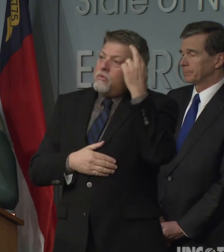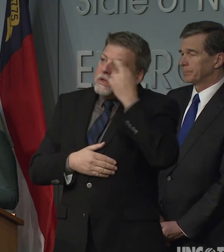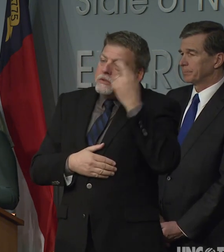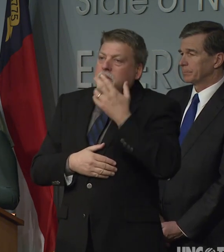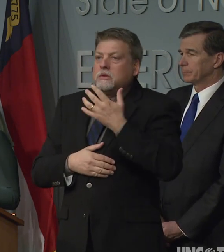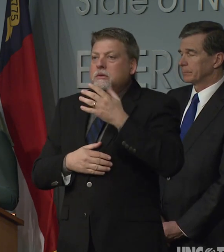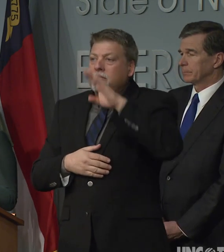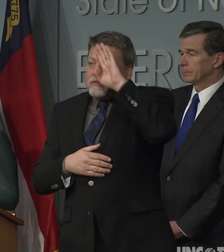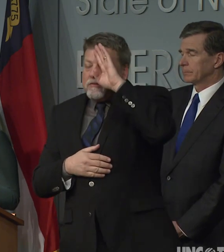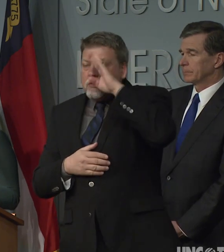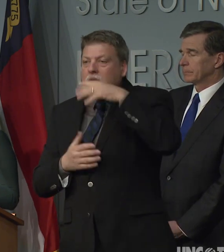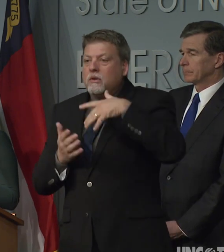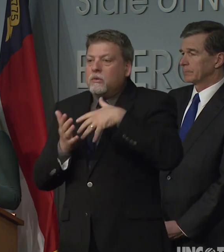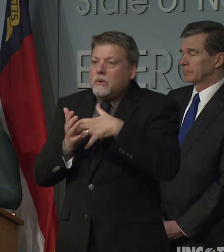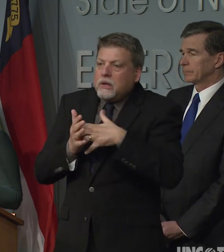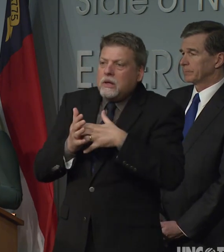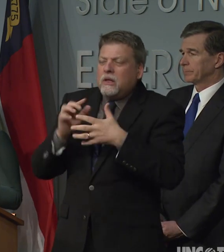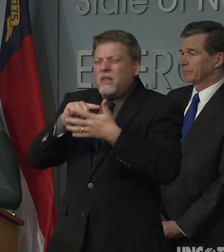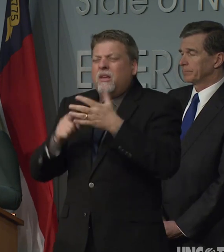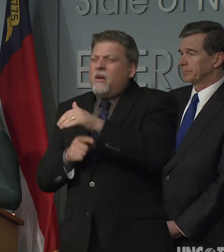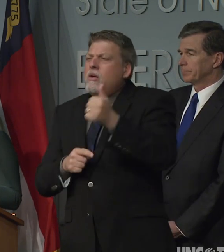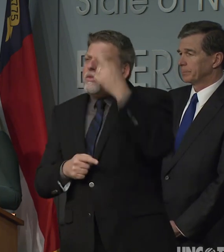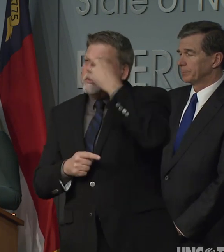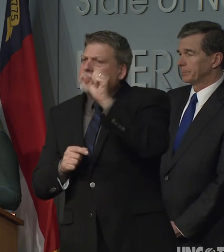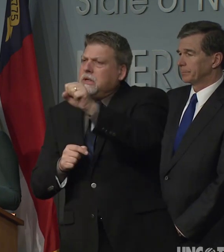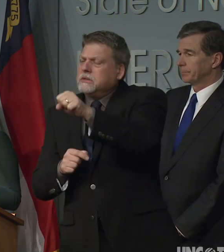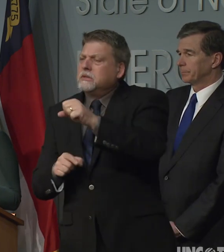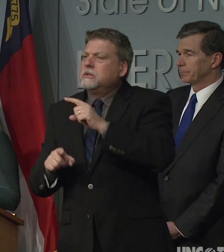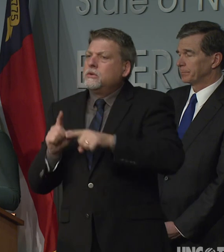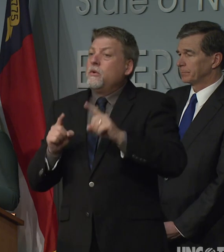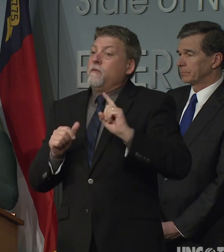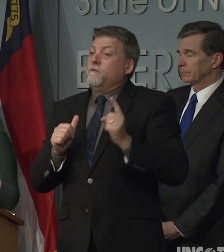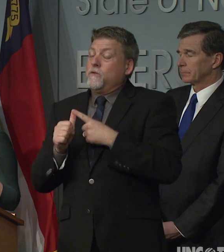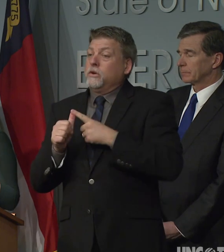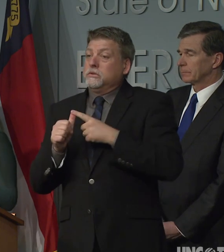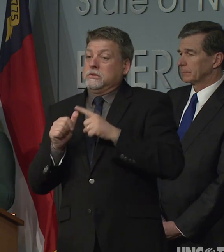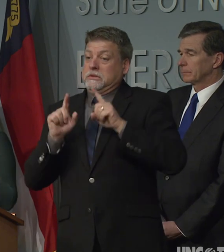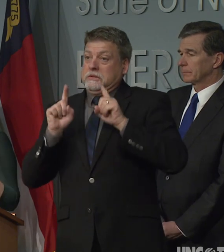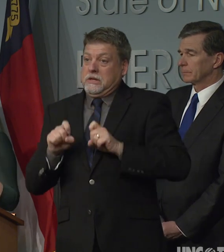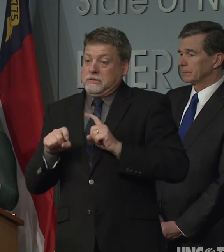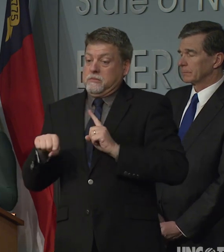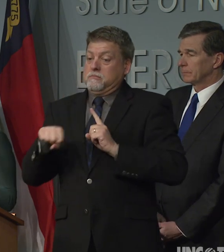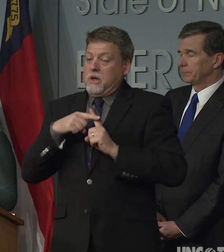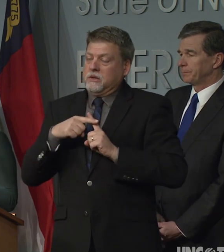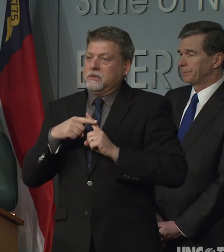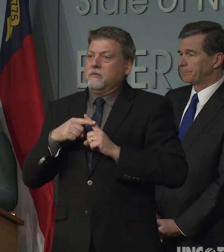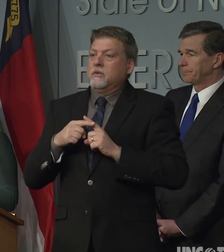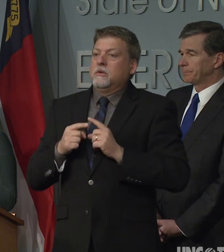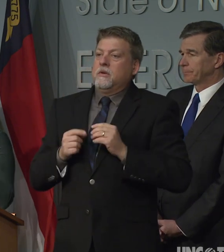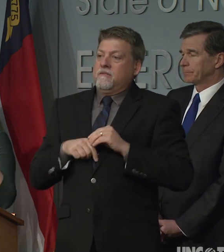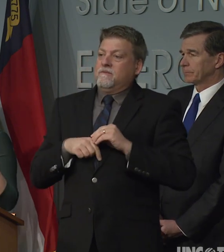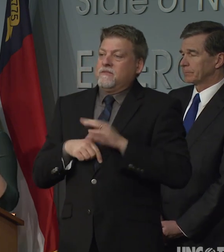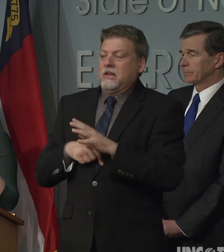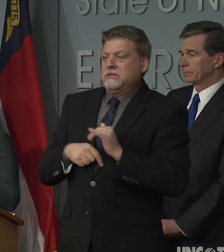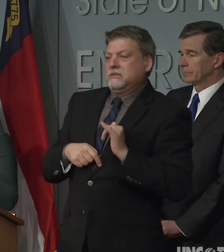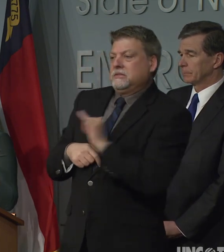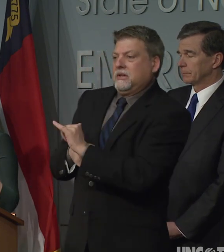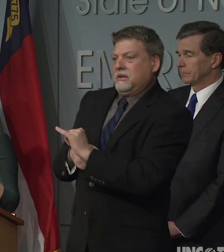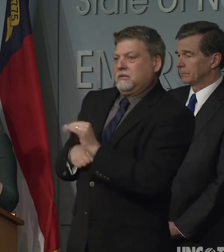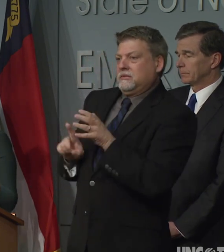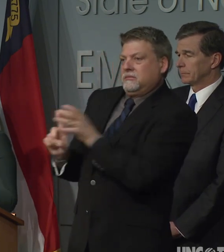apoyo médico y que no puedan tener así que las pruebas son importantes en la primera etapa de este trabajo, pero no se